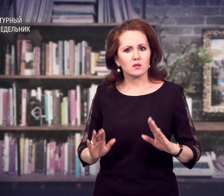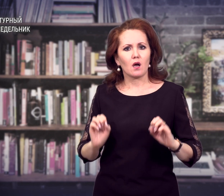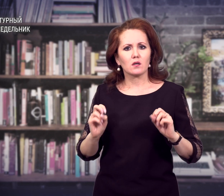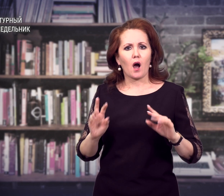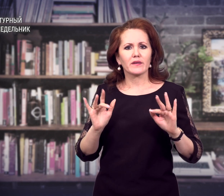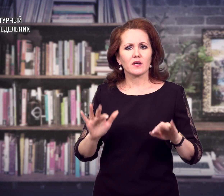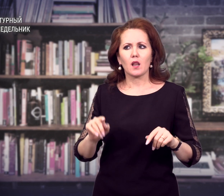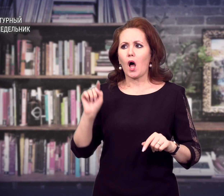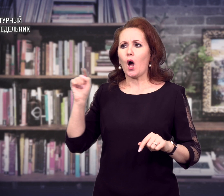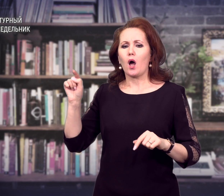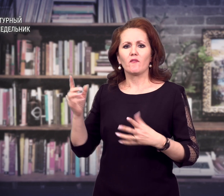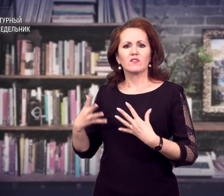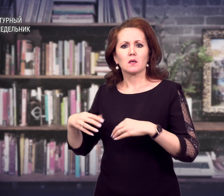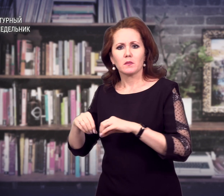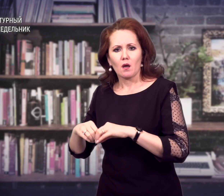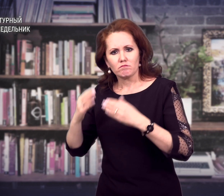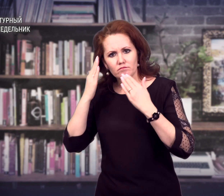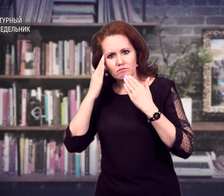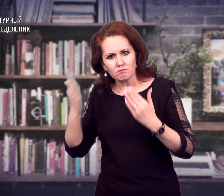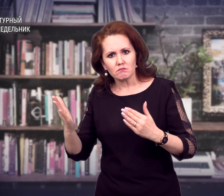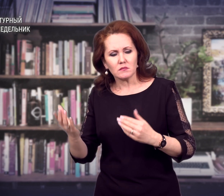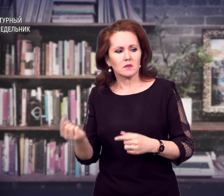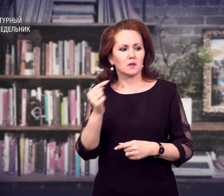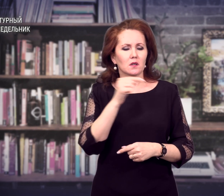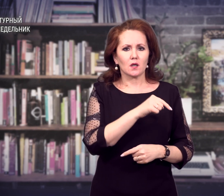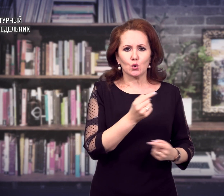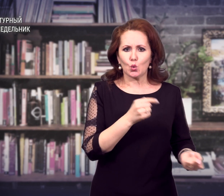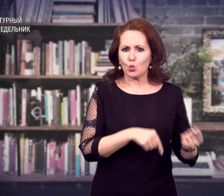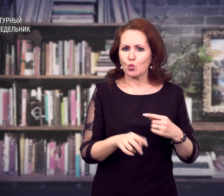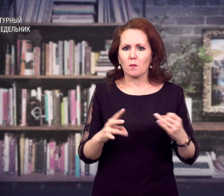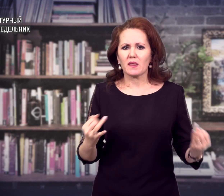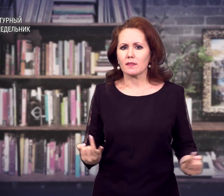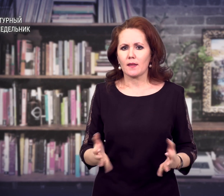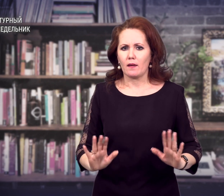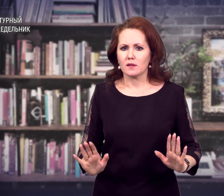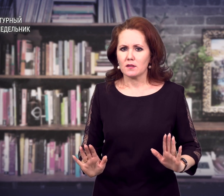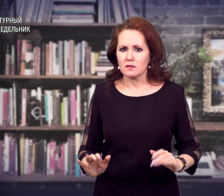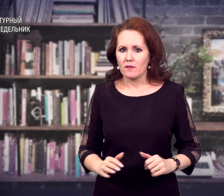Как дела у них в семьях - они не знали, друг другом не интересовались.